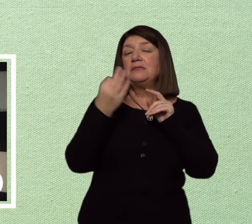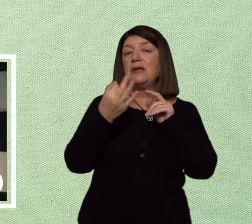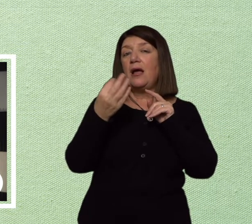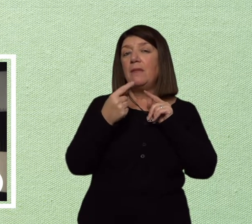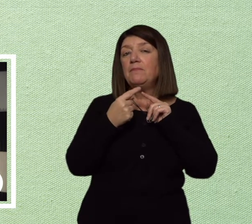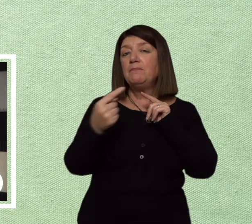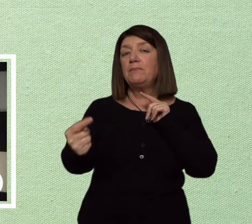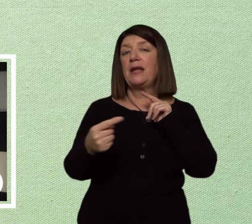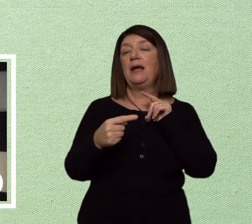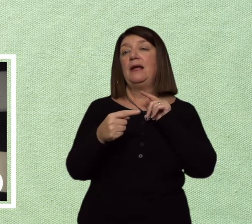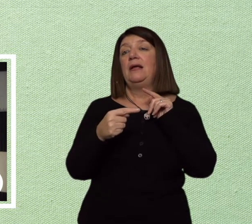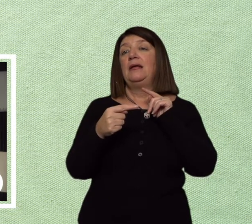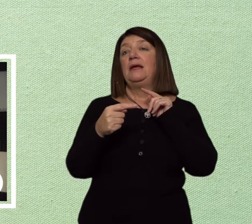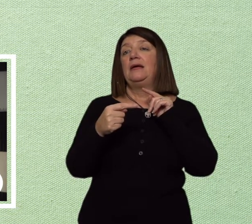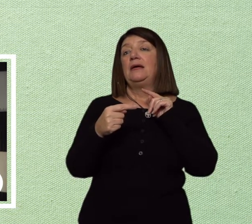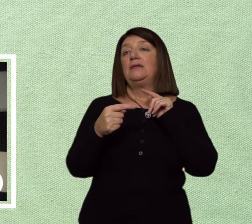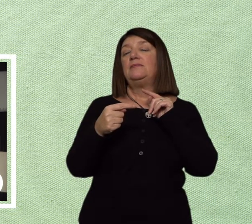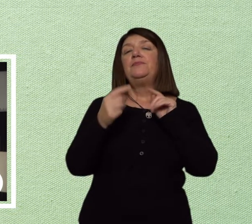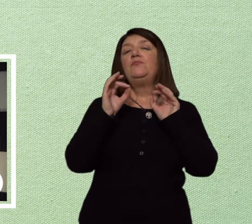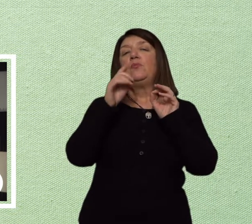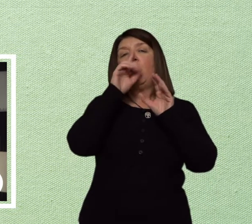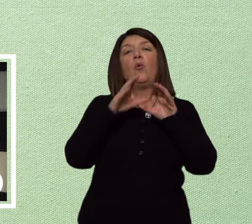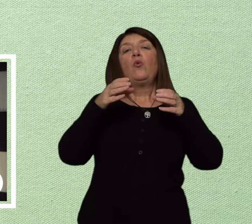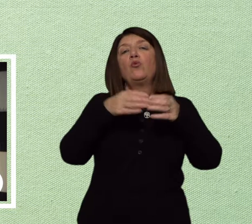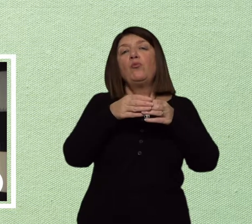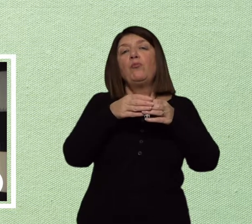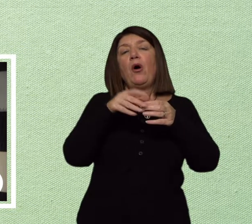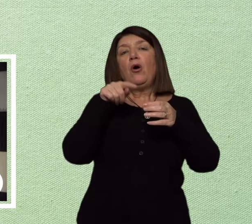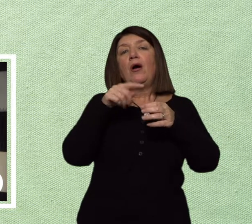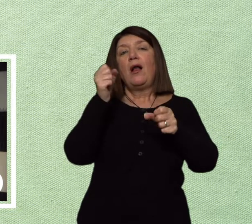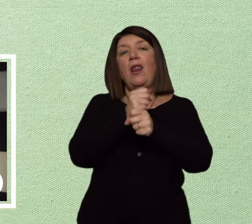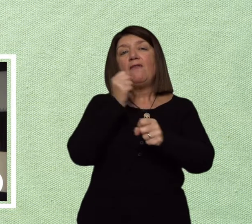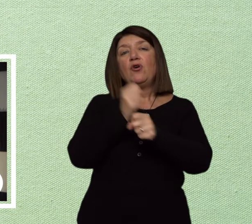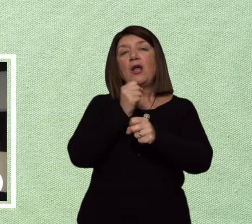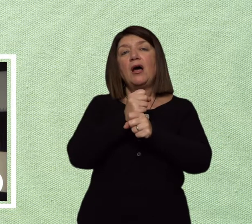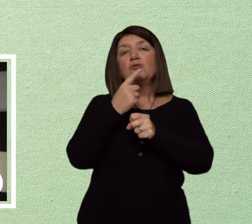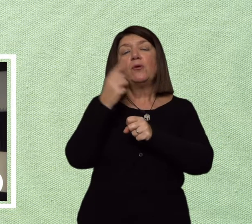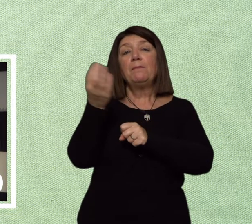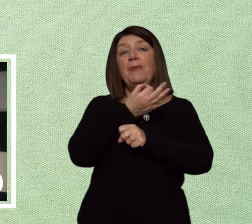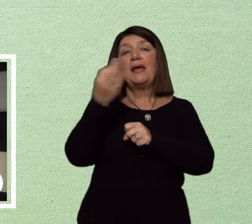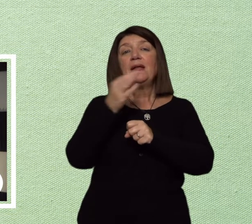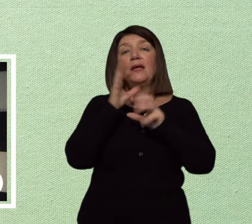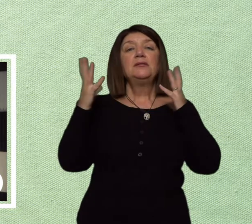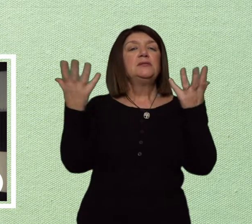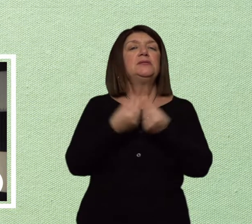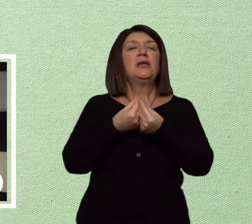Alessandra Saiano, è un gruppo che ha lavorato, che ha lavorato bene insieme e indubbiamente